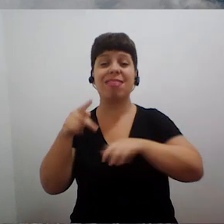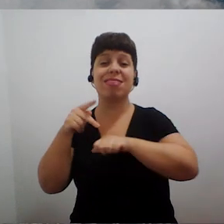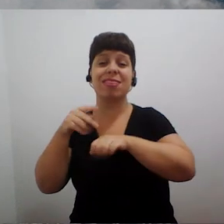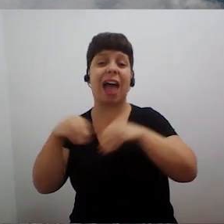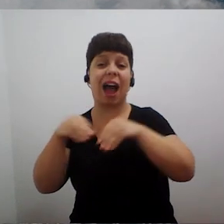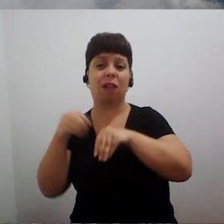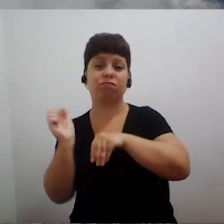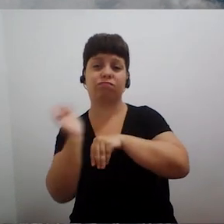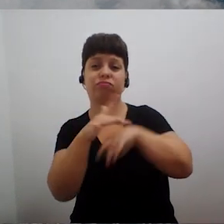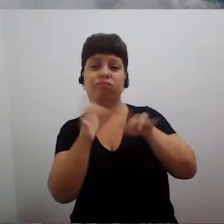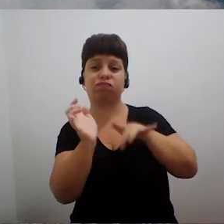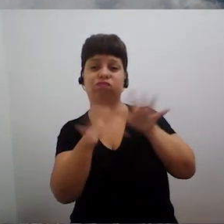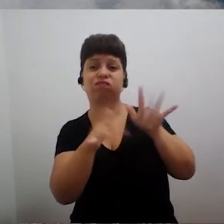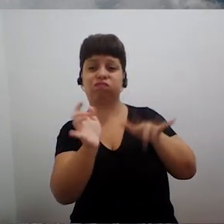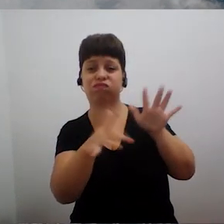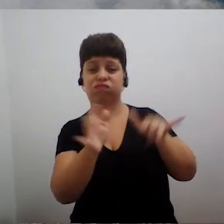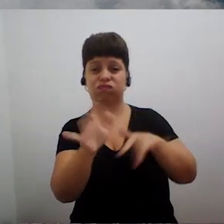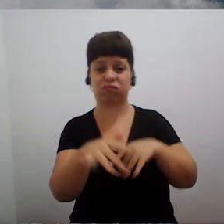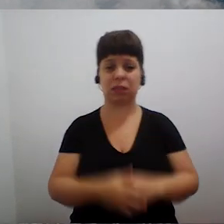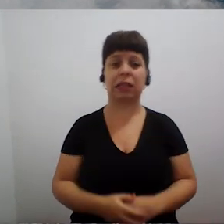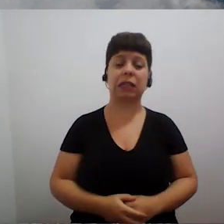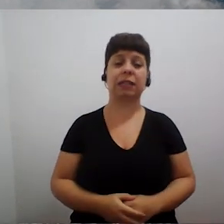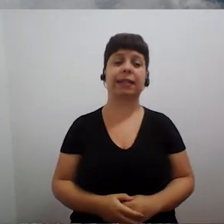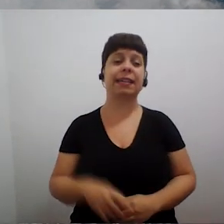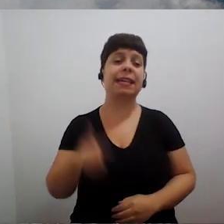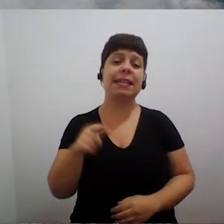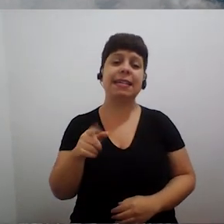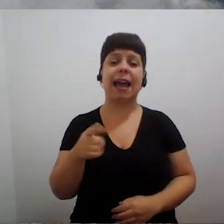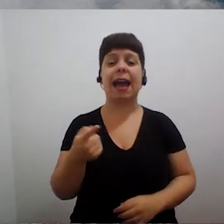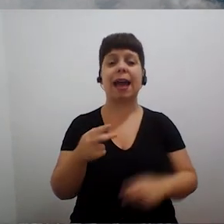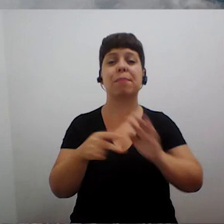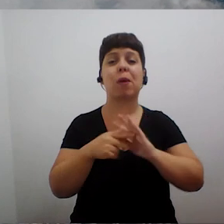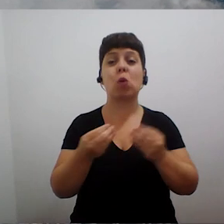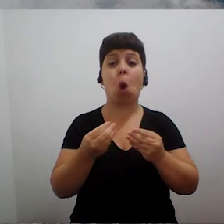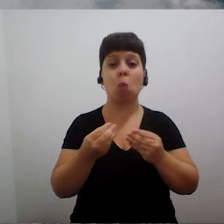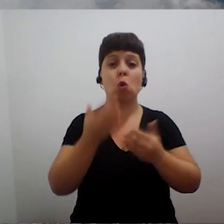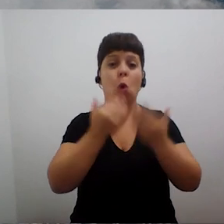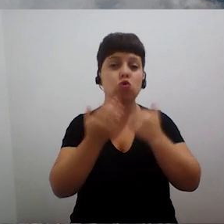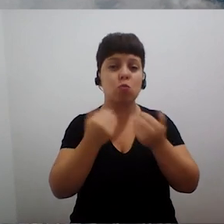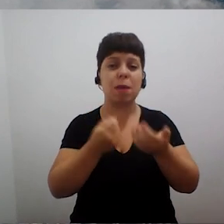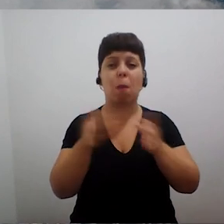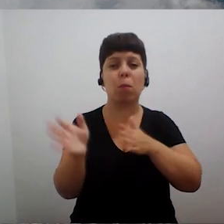E tem muito a ver com a maneira como nós produzimos e consumimos nos continentes e